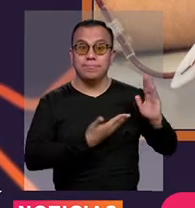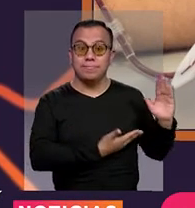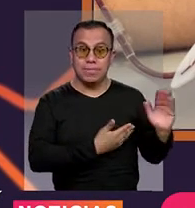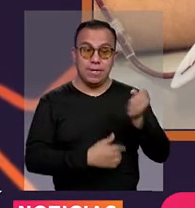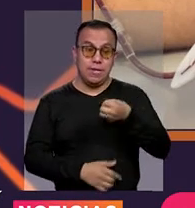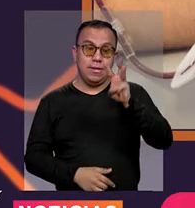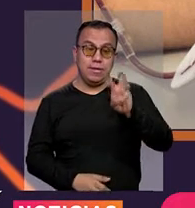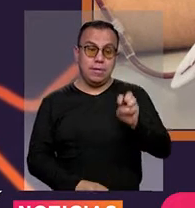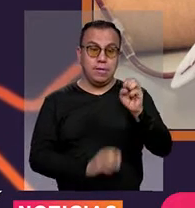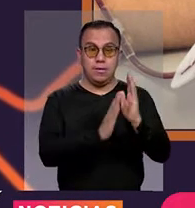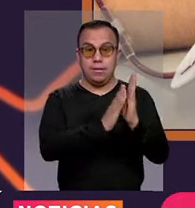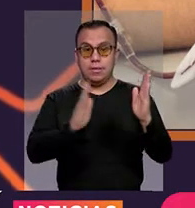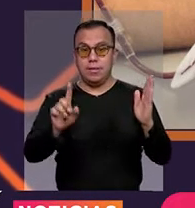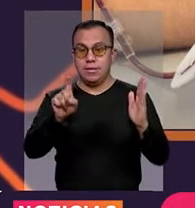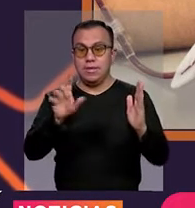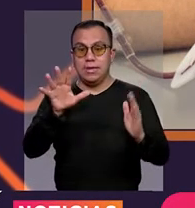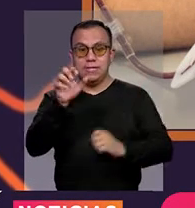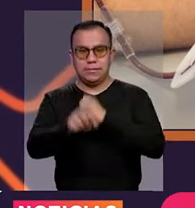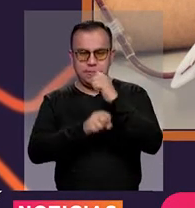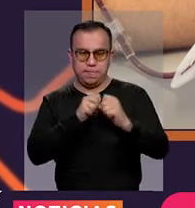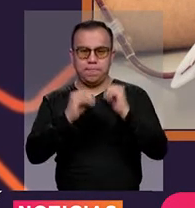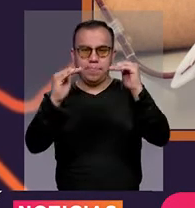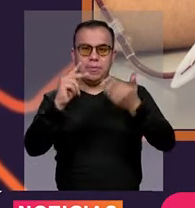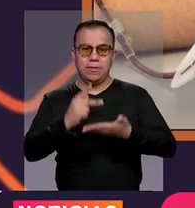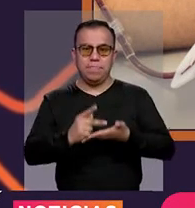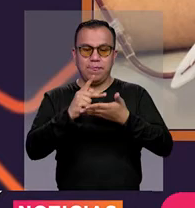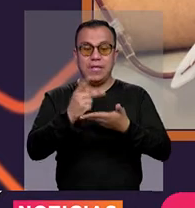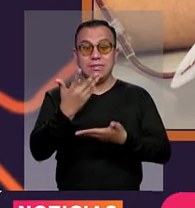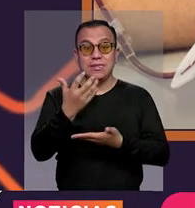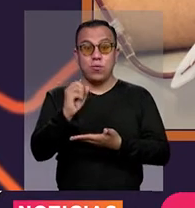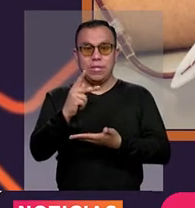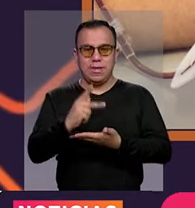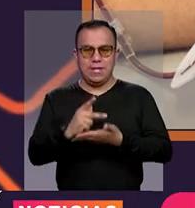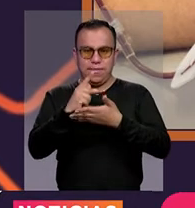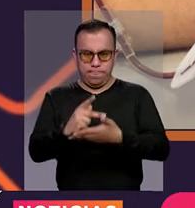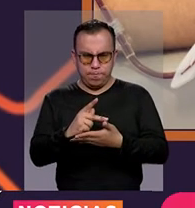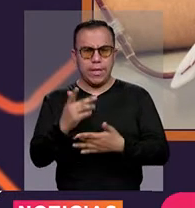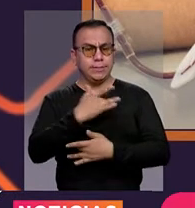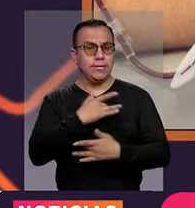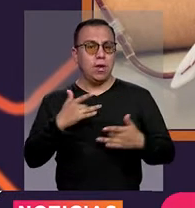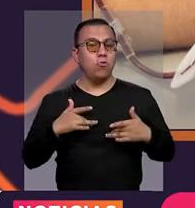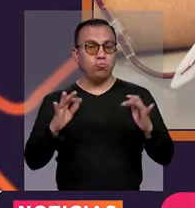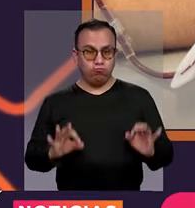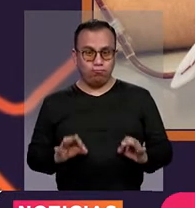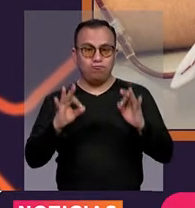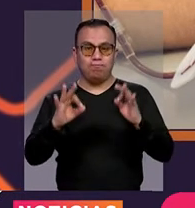IMPORTANTE, POR ESO ESTAMOS AQUí. ALGUNO DE LOS REQUISITOS